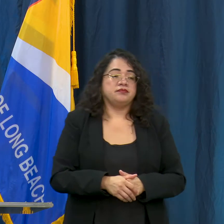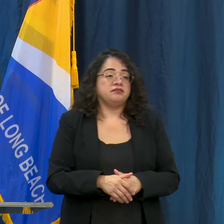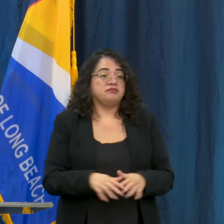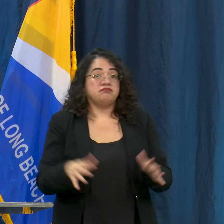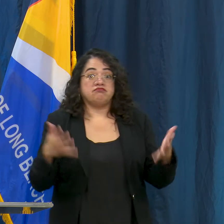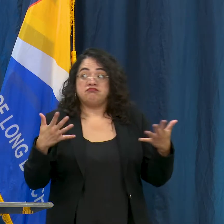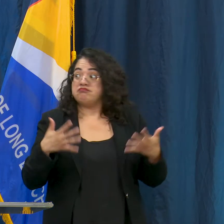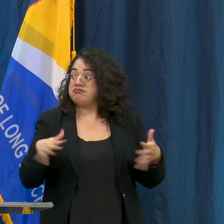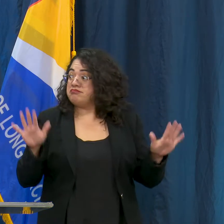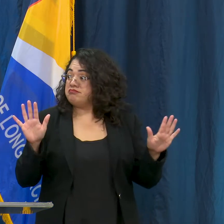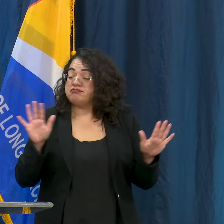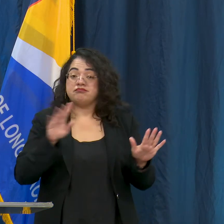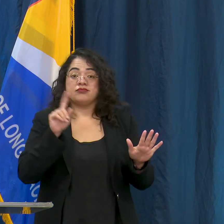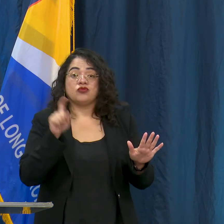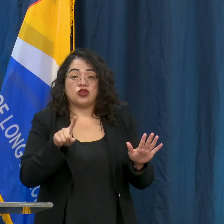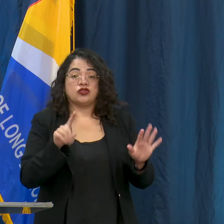questions.